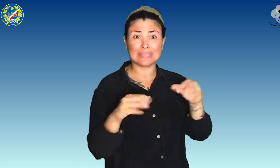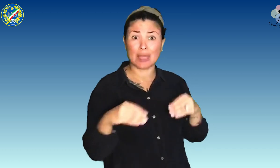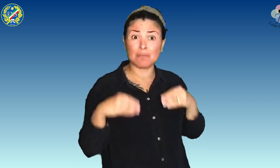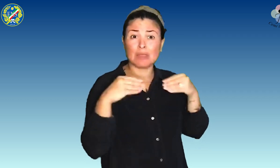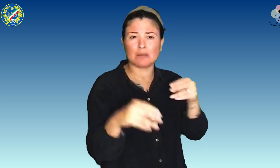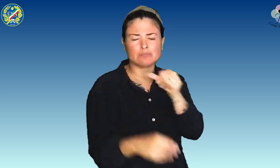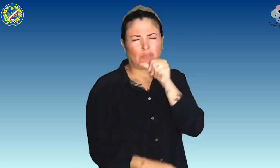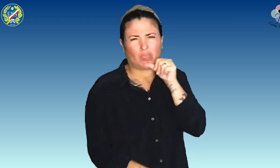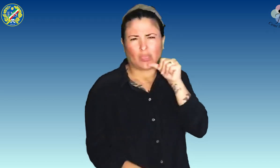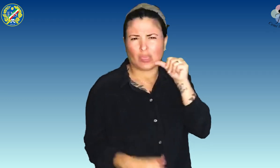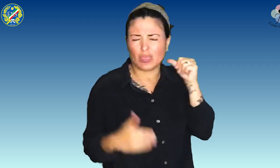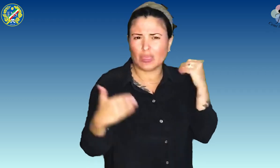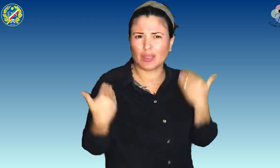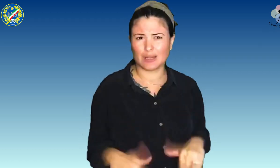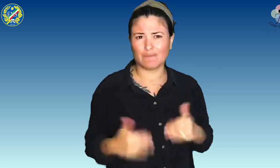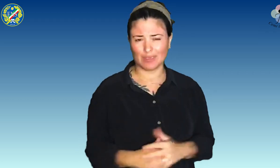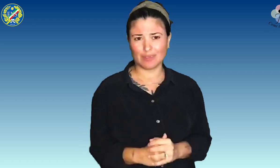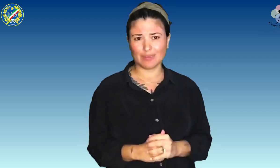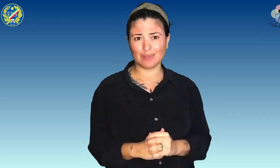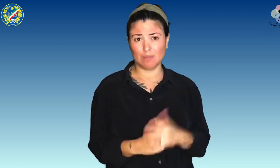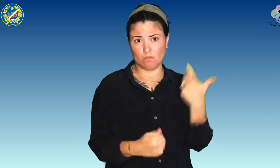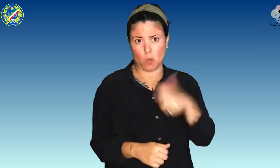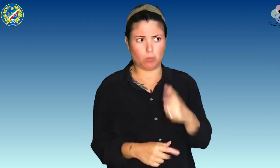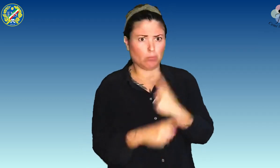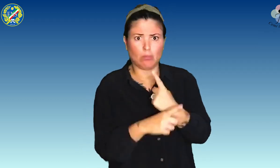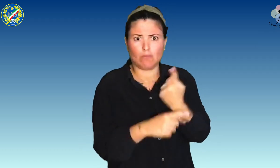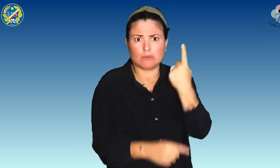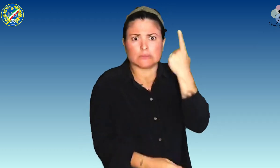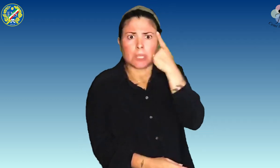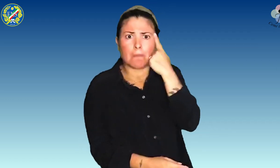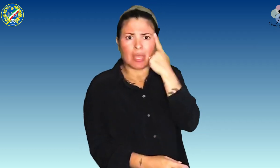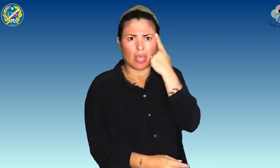È molto utile partecipare a questo seminario perché è fondamentale sapere